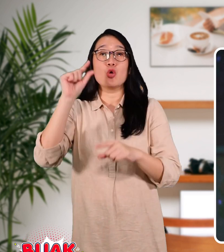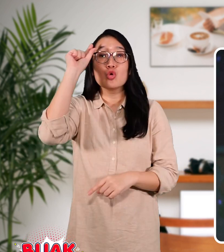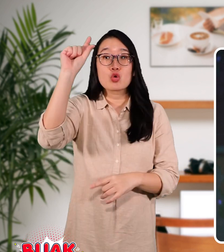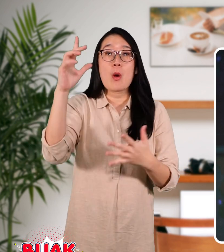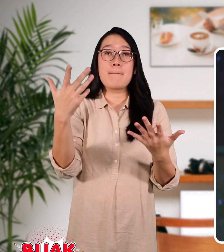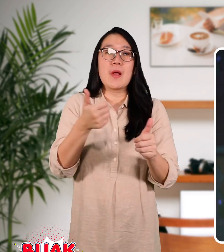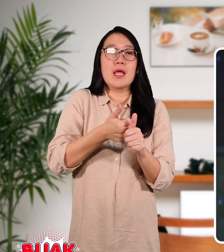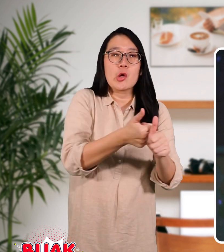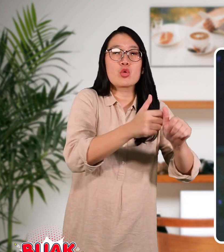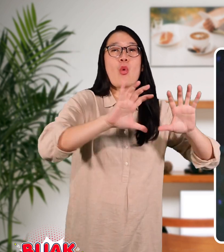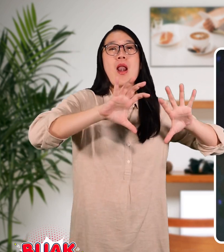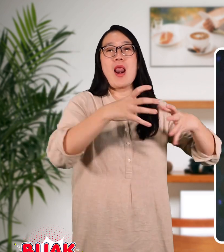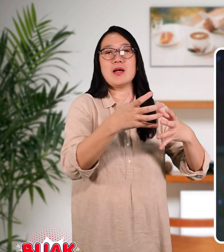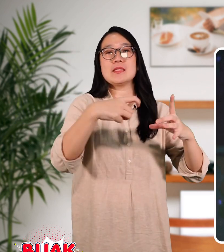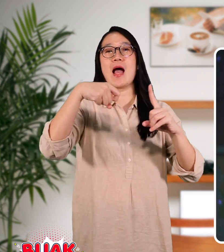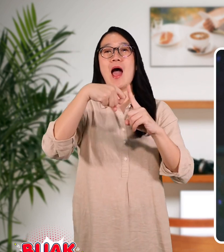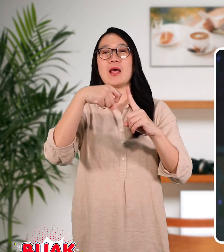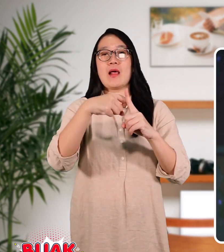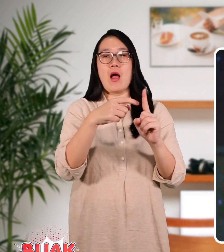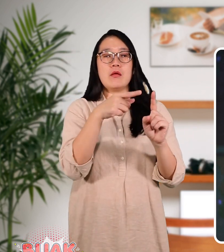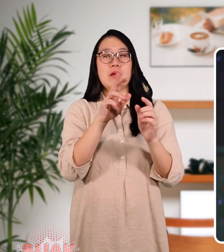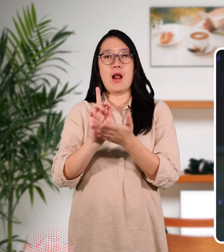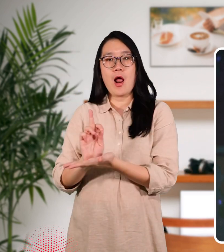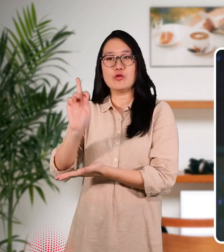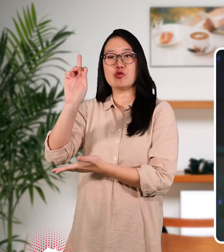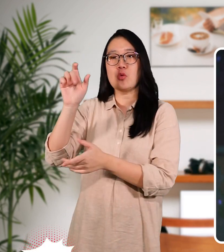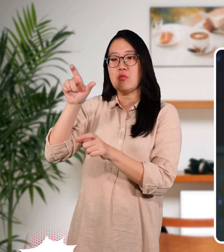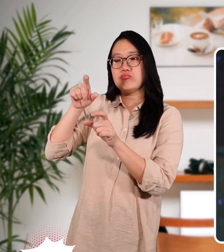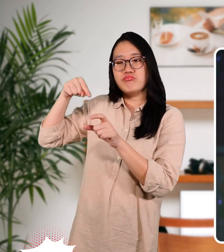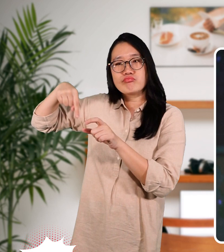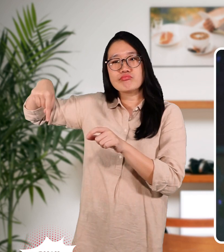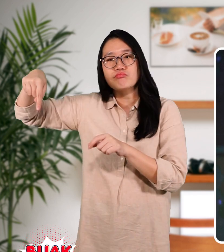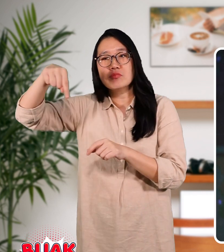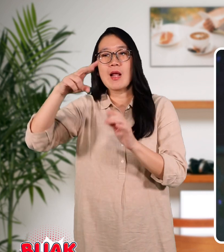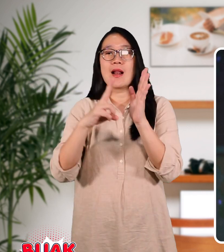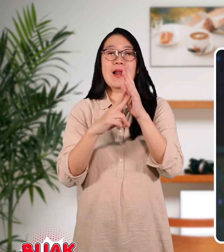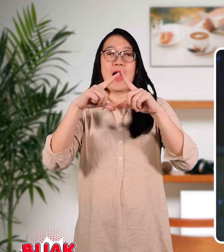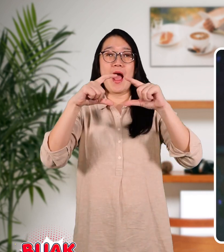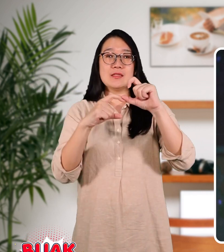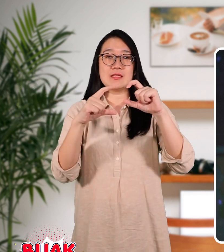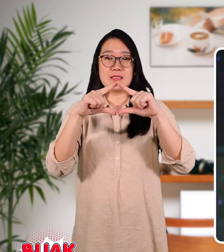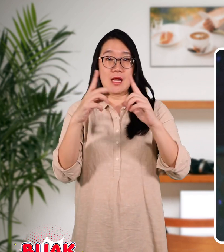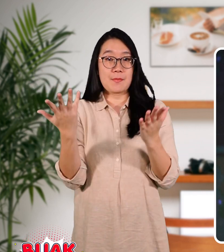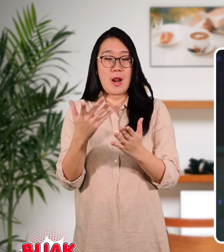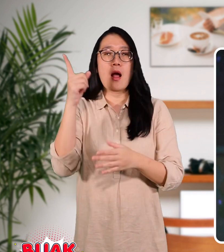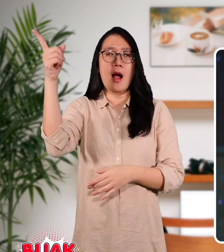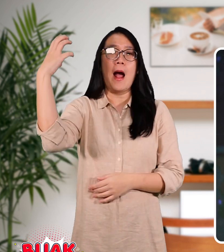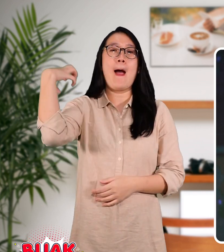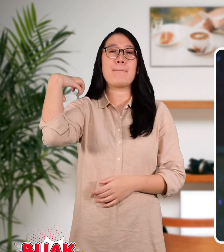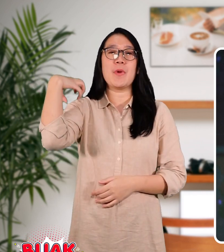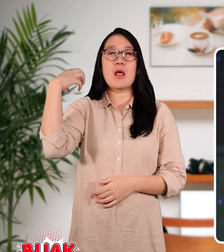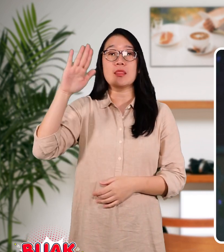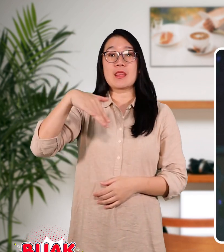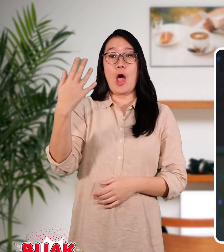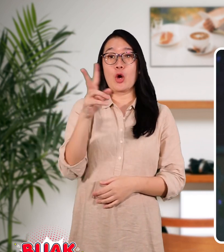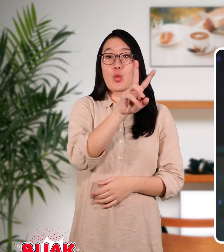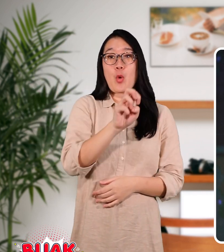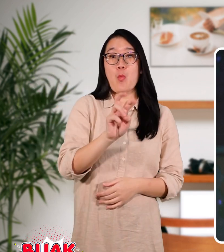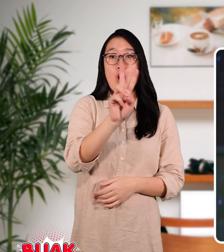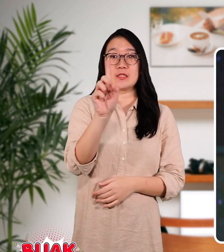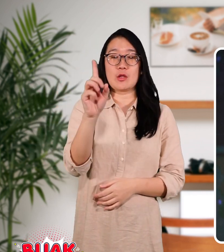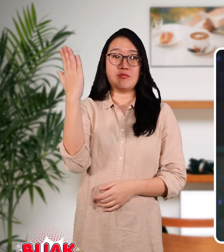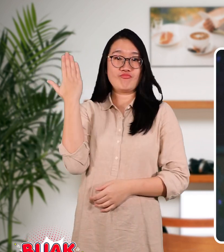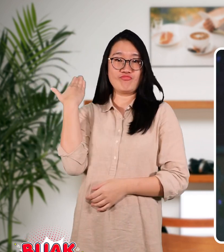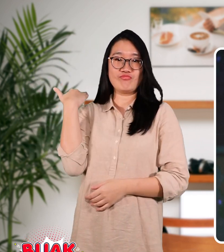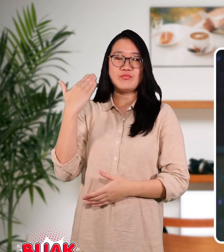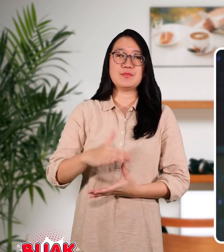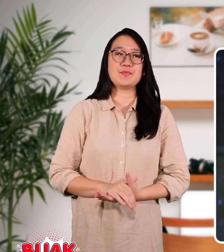untuk mengikuti kelas Kandidat Astronot NASA di AS tahun 2021 lalu.